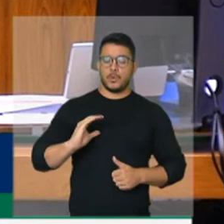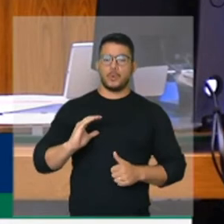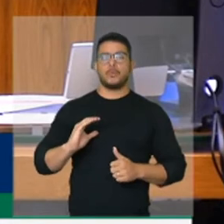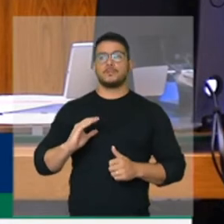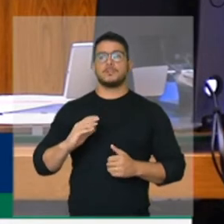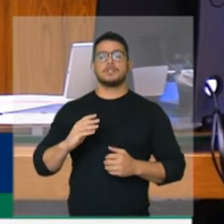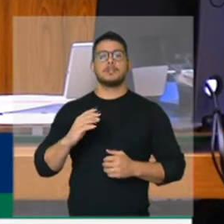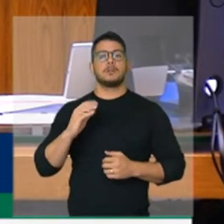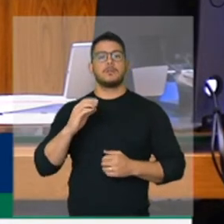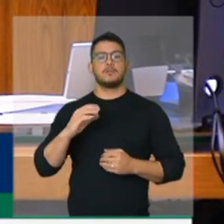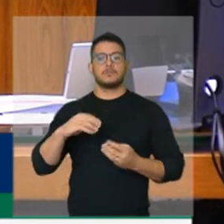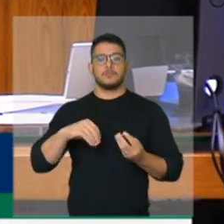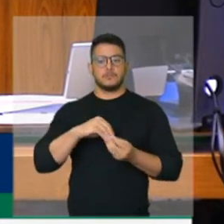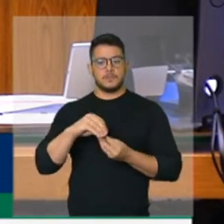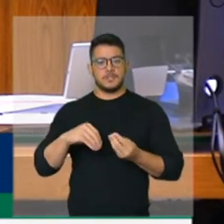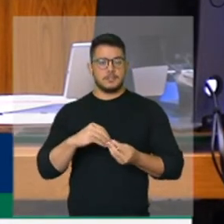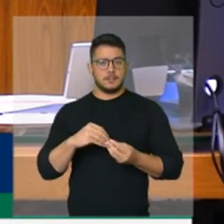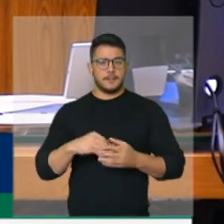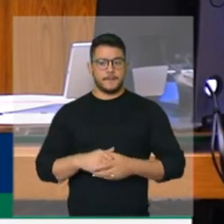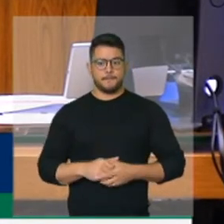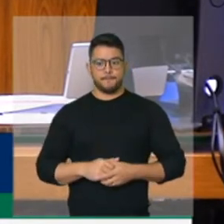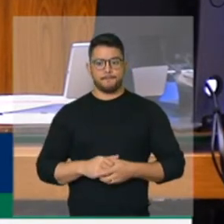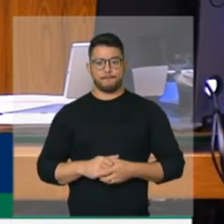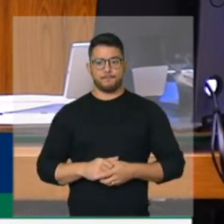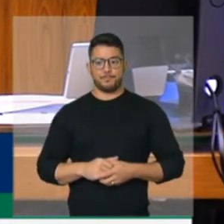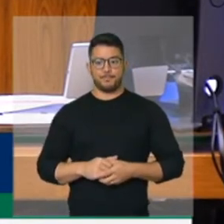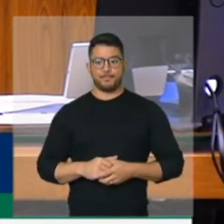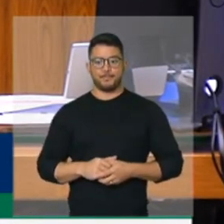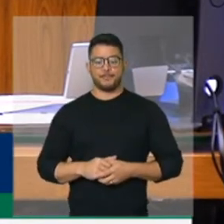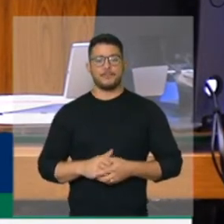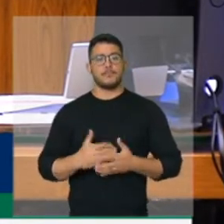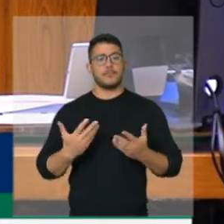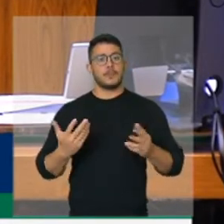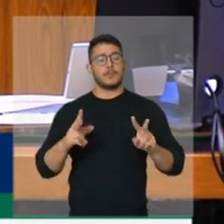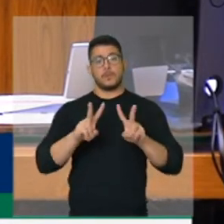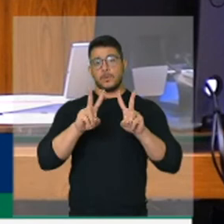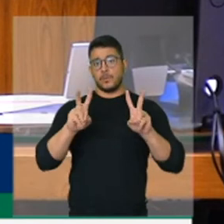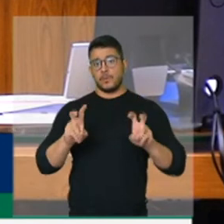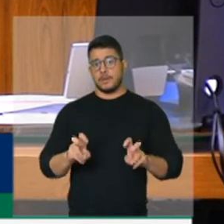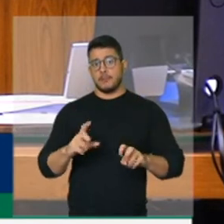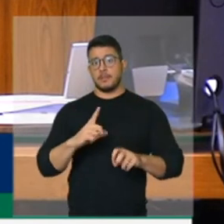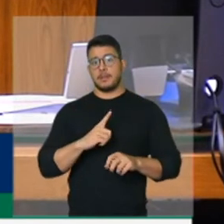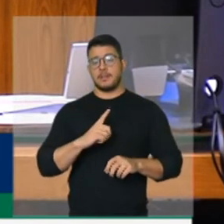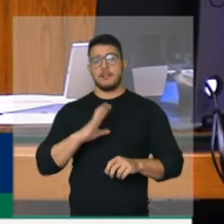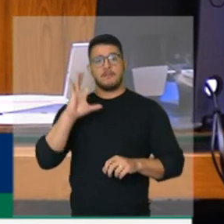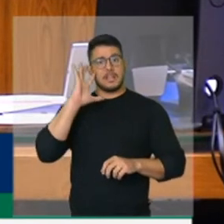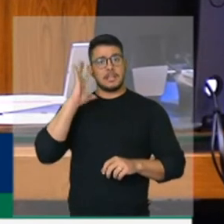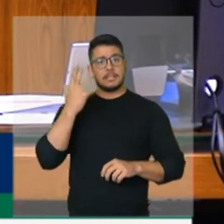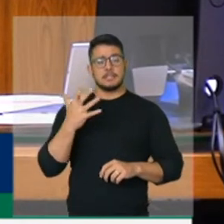INA-SE RELATOR PLENÁRIO. A BREVE SÍNTESE QUE PASSO A RESPONDER. O TEMA FOI OBJETO DECISÃO DO SUPREMO TRIBUNAL